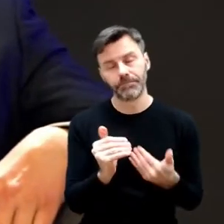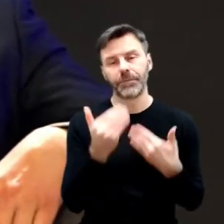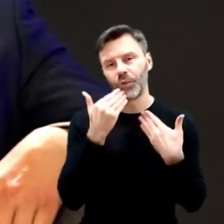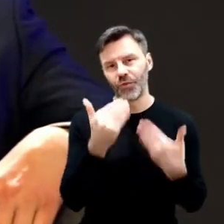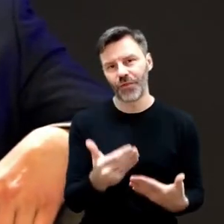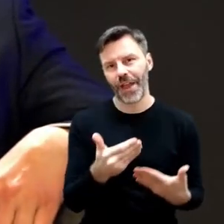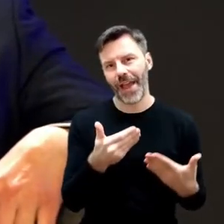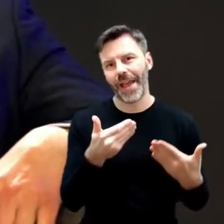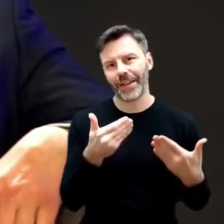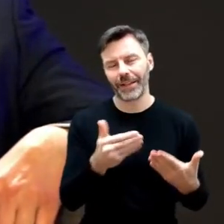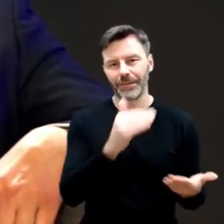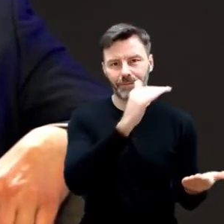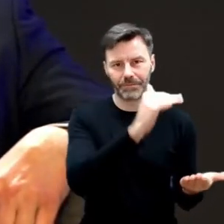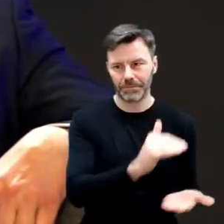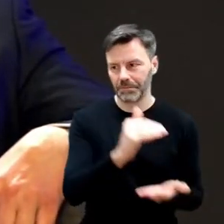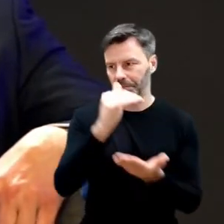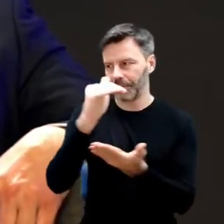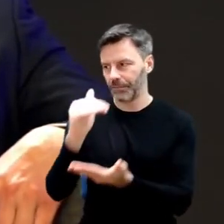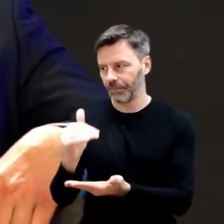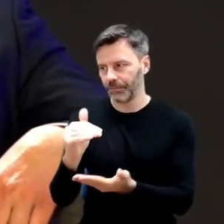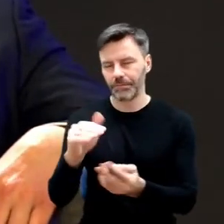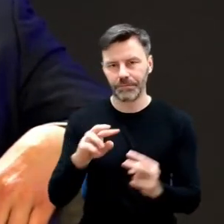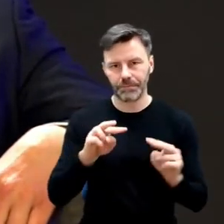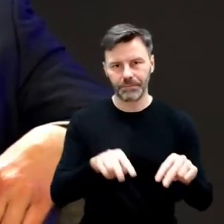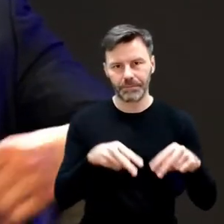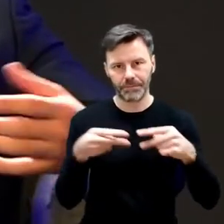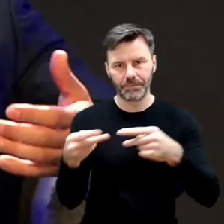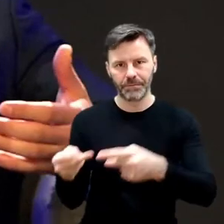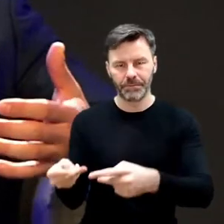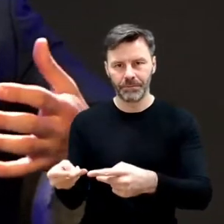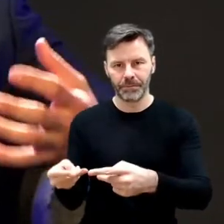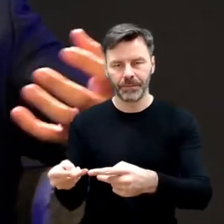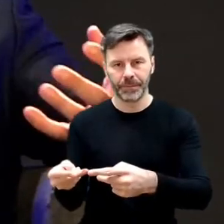na taki udział partycypacji